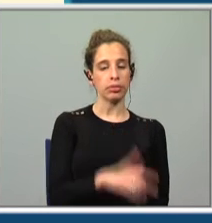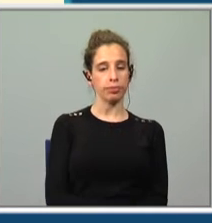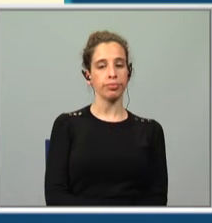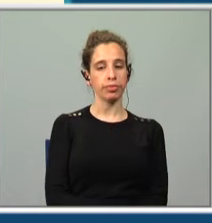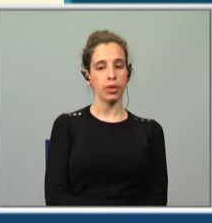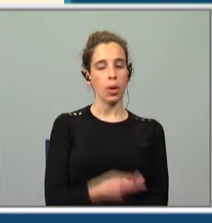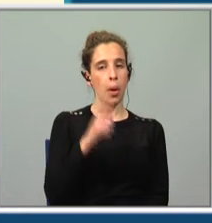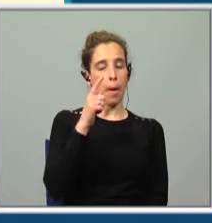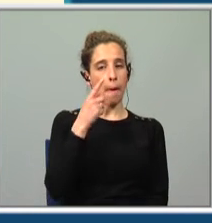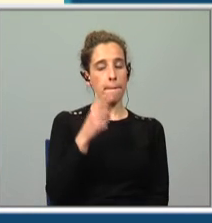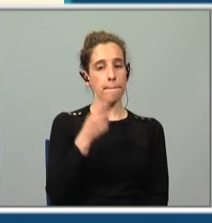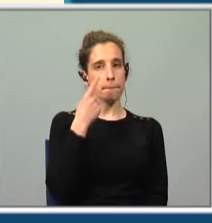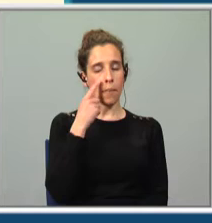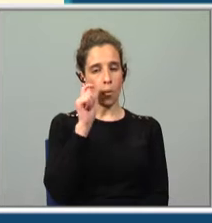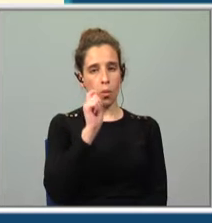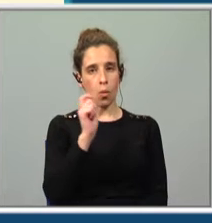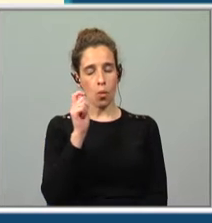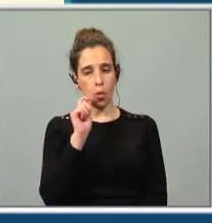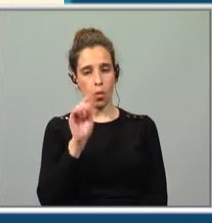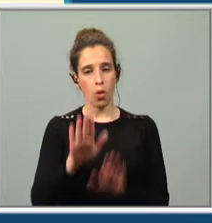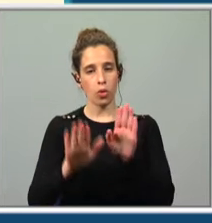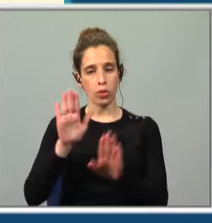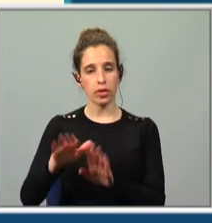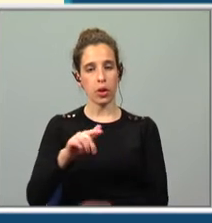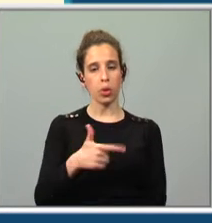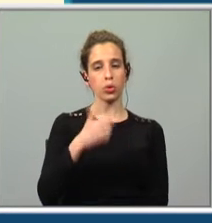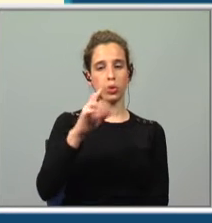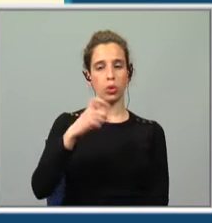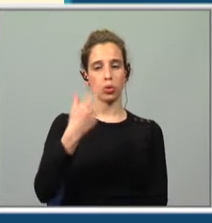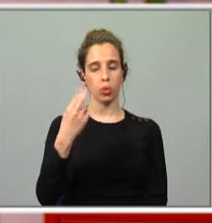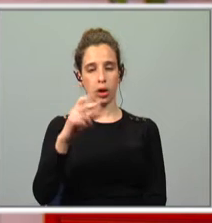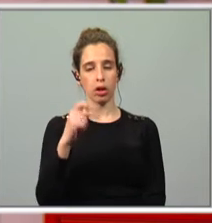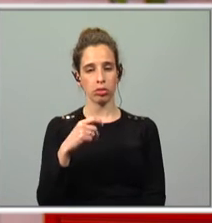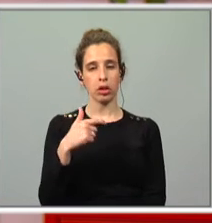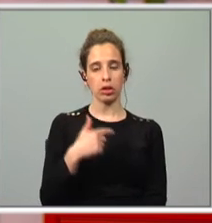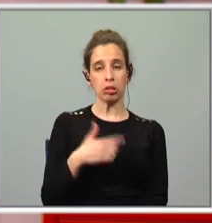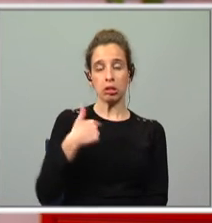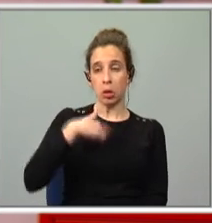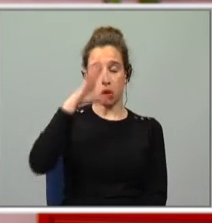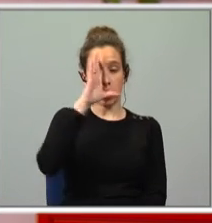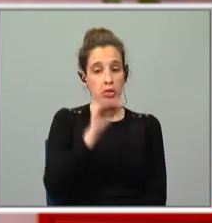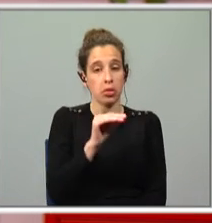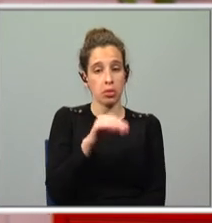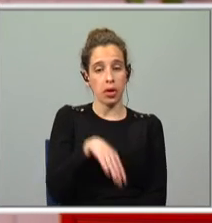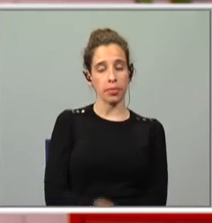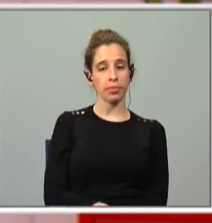museu de la tortuga e eu não sabia onde era não fui buscar esta informação ao Museu de la Tortuga，我不知道在哪裡我不是在尋找此信息